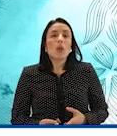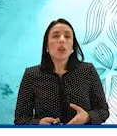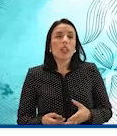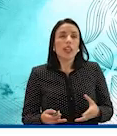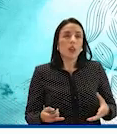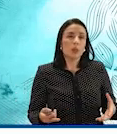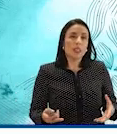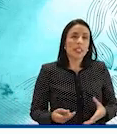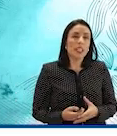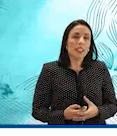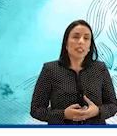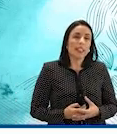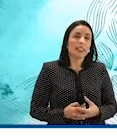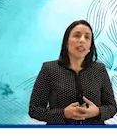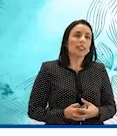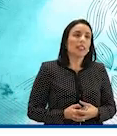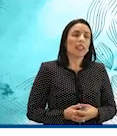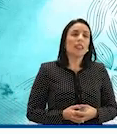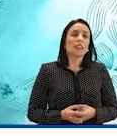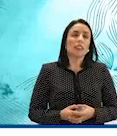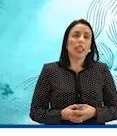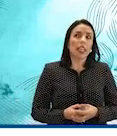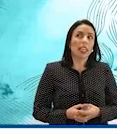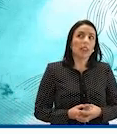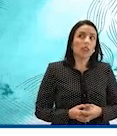Luego quiero conversar les acerca,